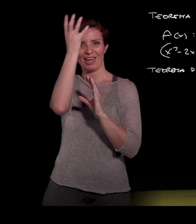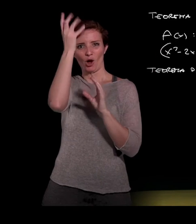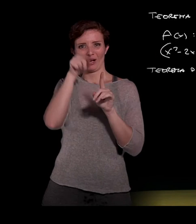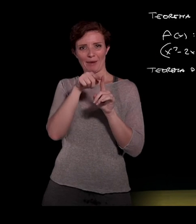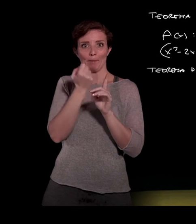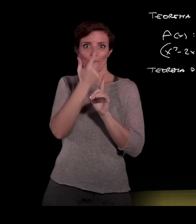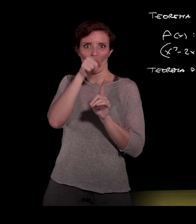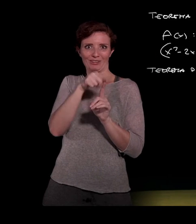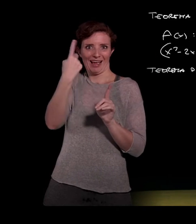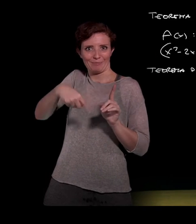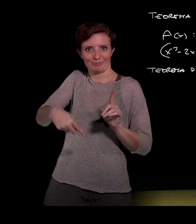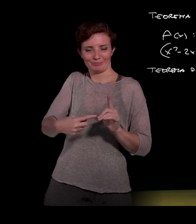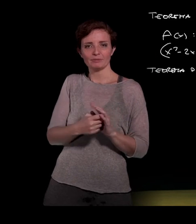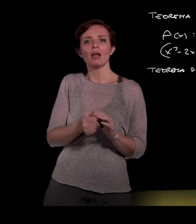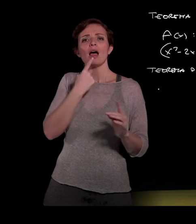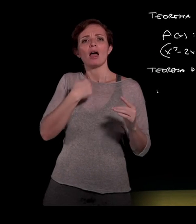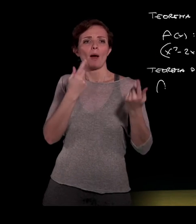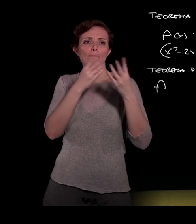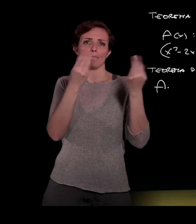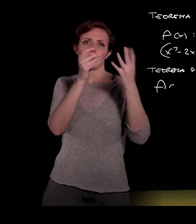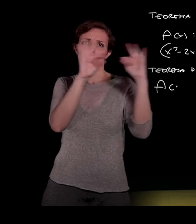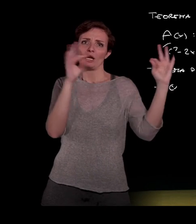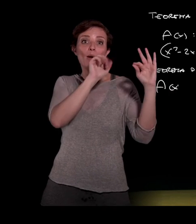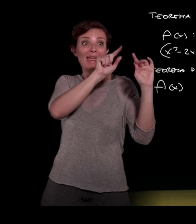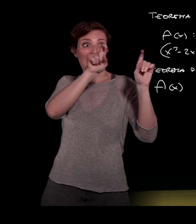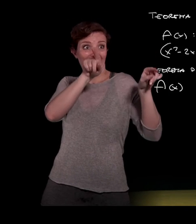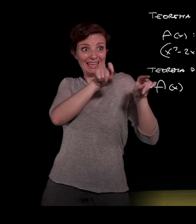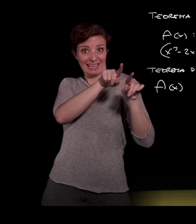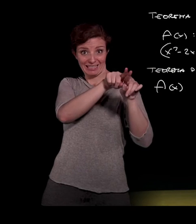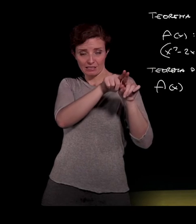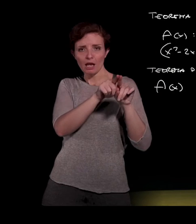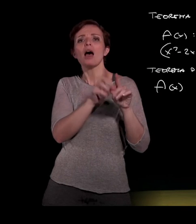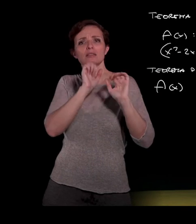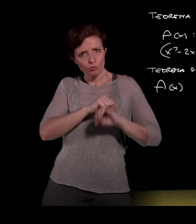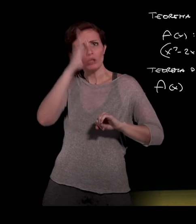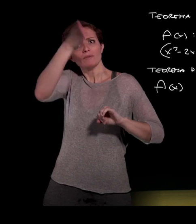ci dice che un polinomio A di x è divisibile per un binomio, del tipo x-a,